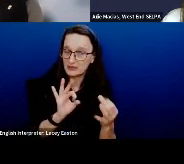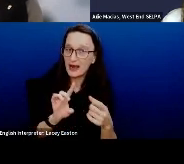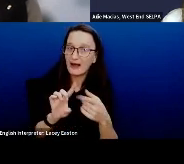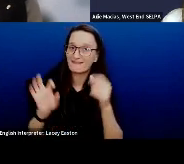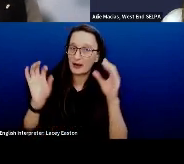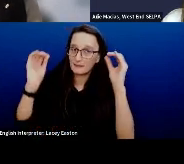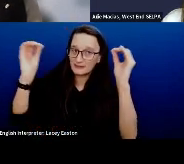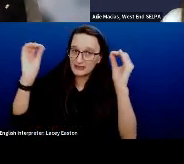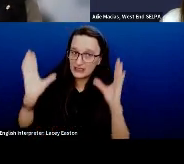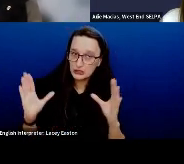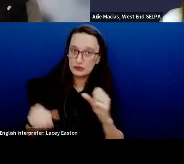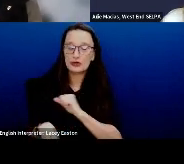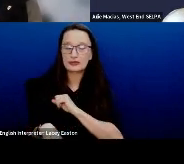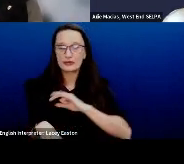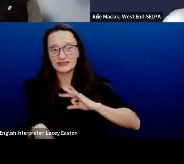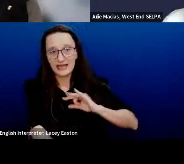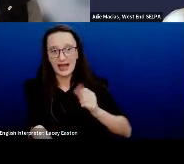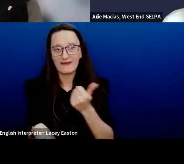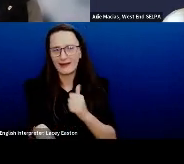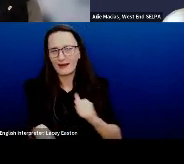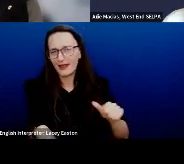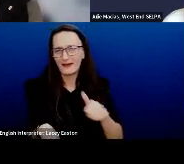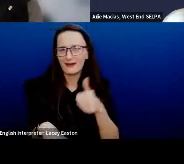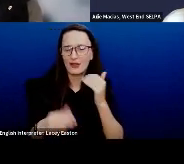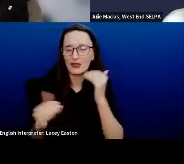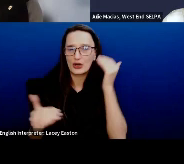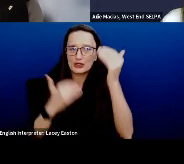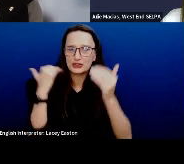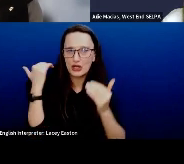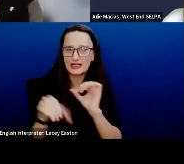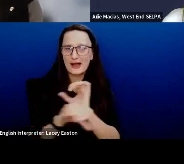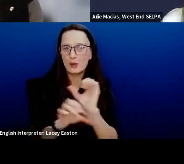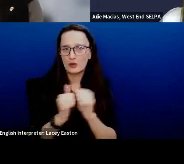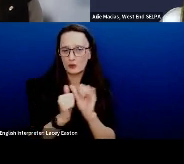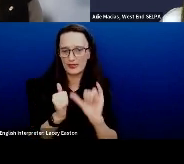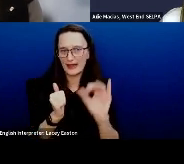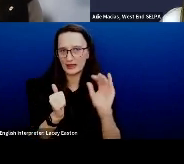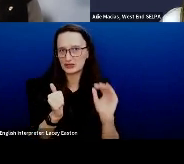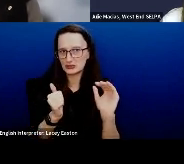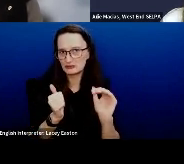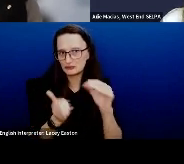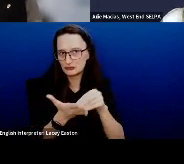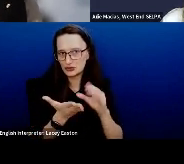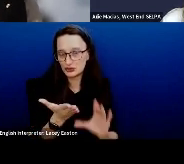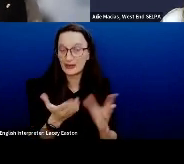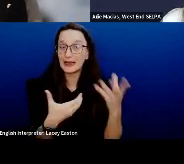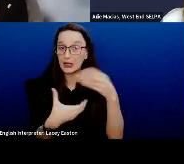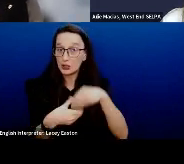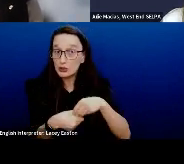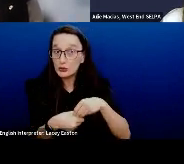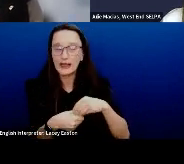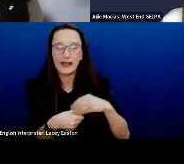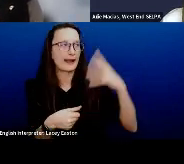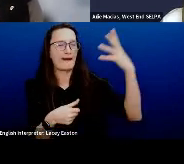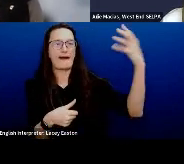de cualquier otro adulto que pueda trabajar con ese